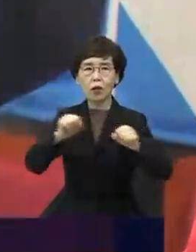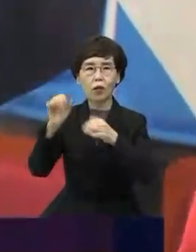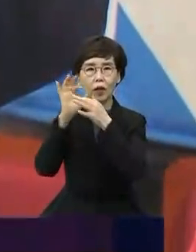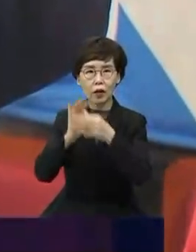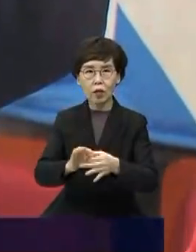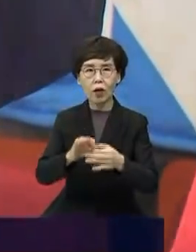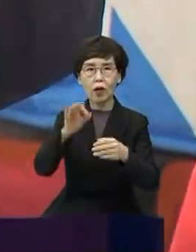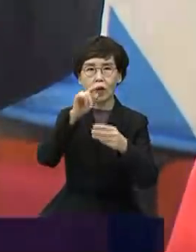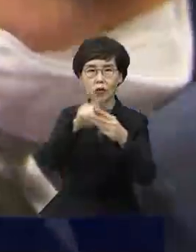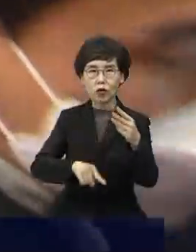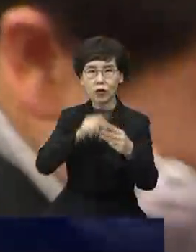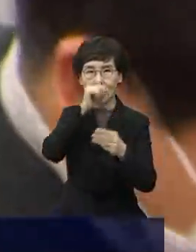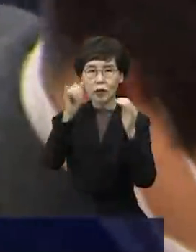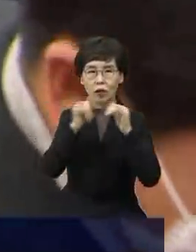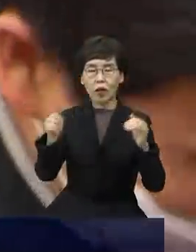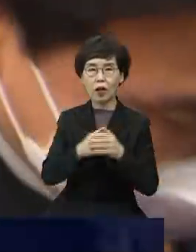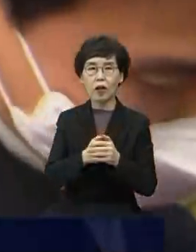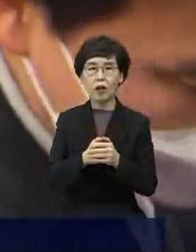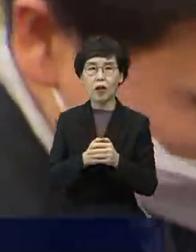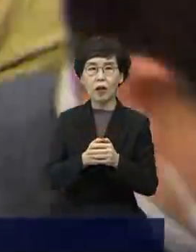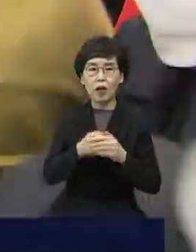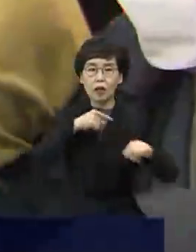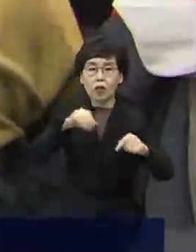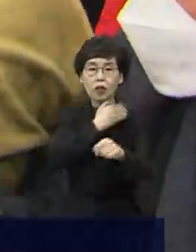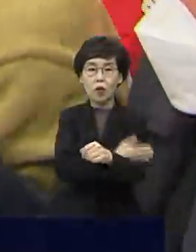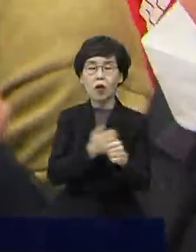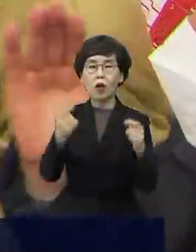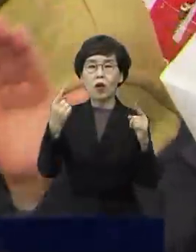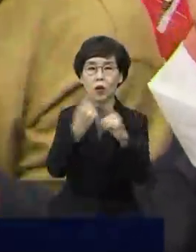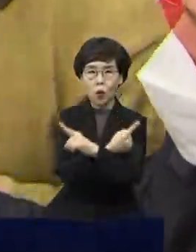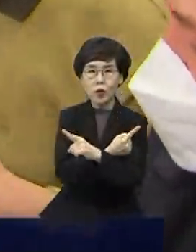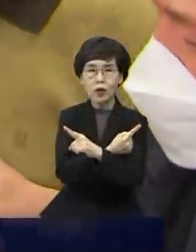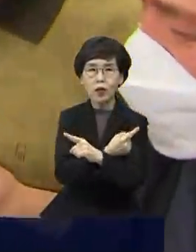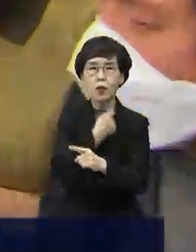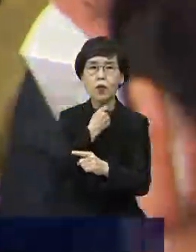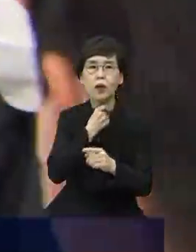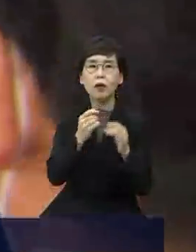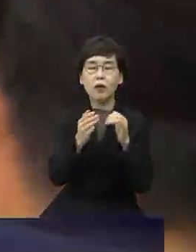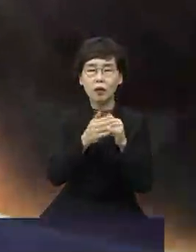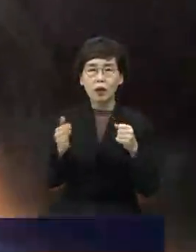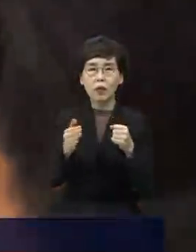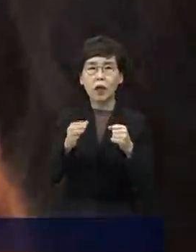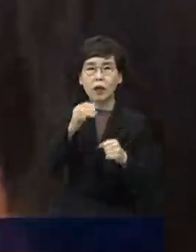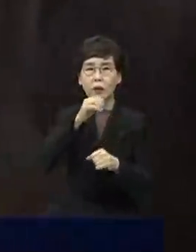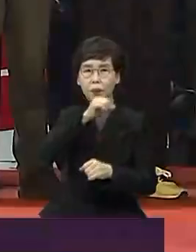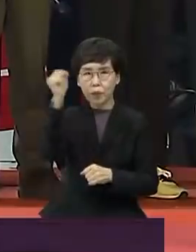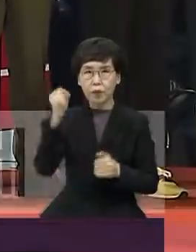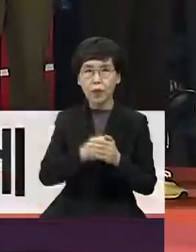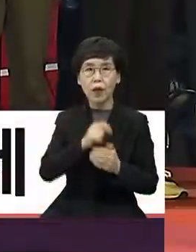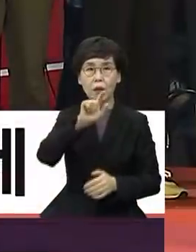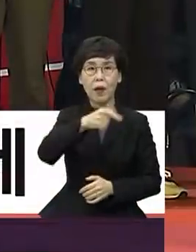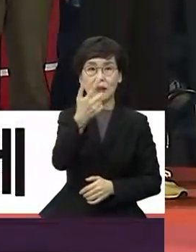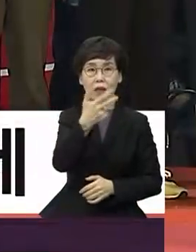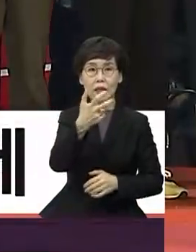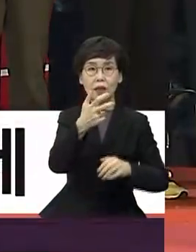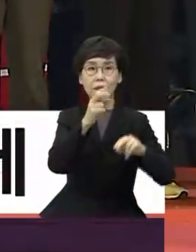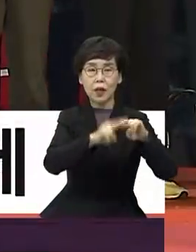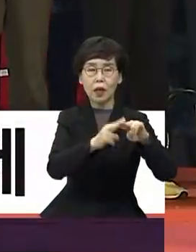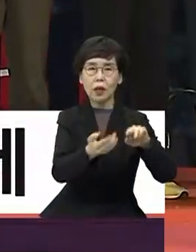당선인은 정권교체의 열망을 안고 대권을 거머쥐었습니다. 170석 넘는 거대 야당을 상대해야 하는